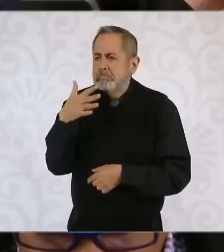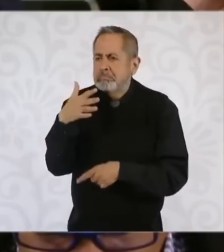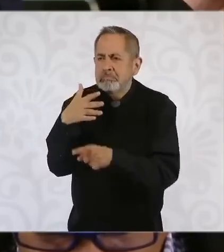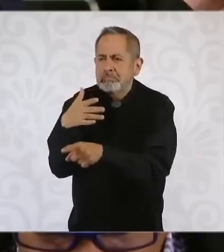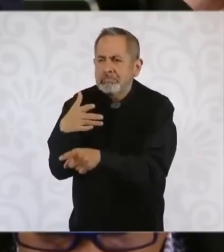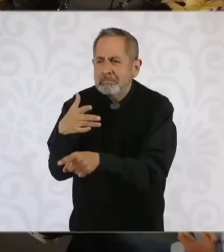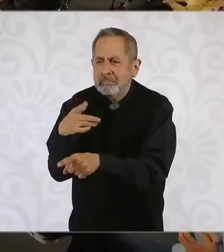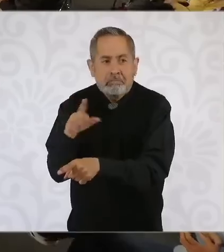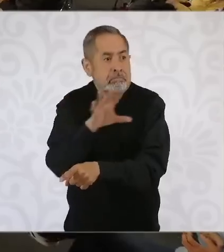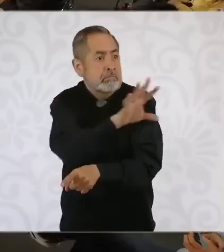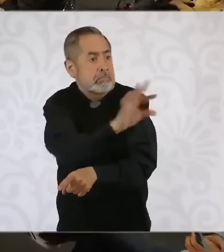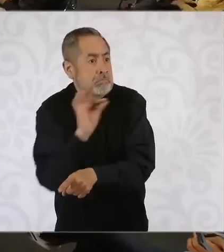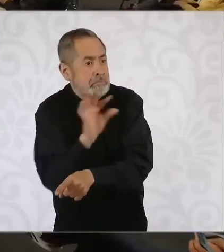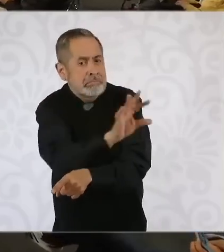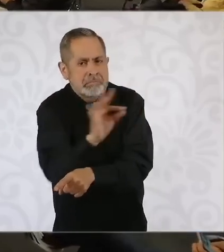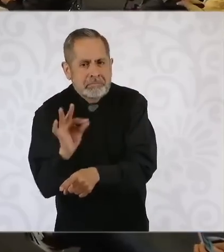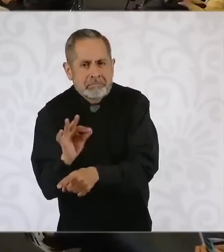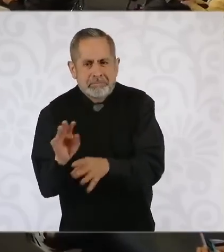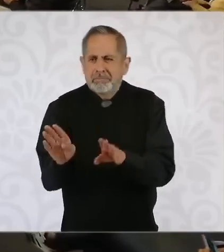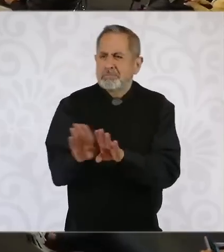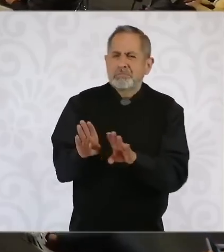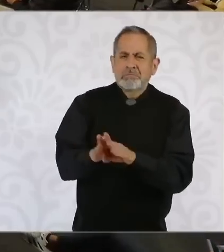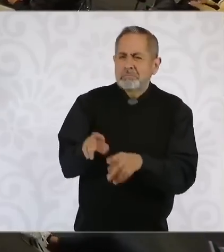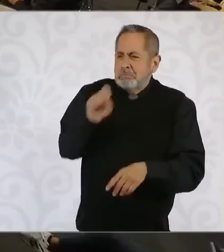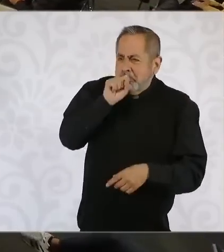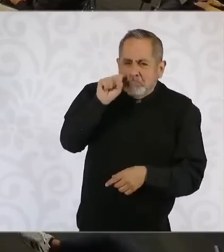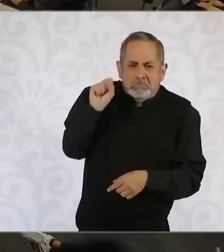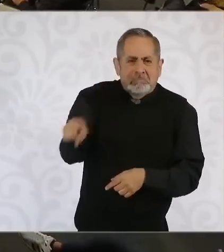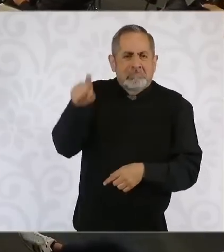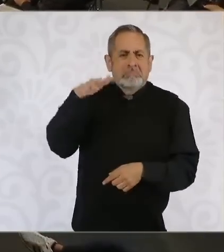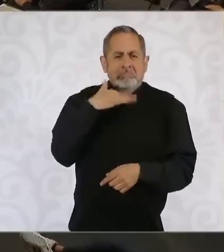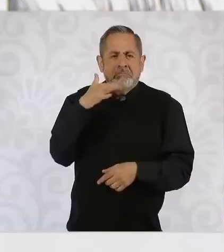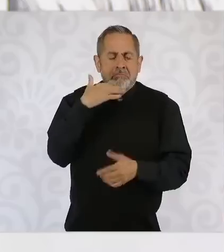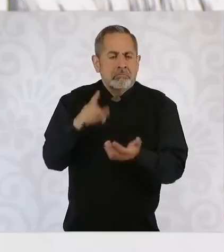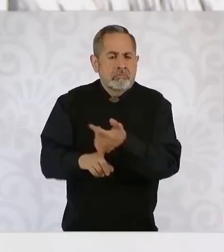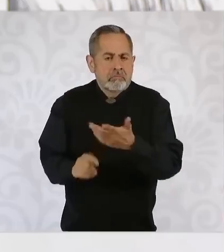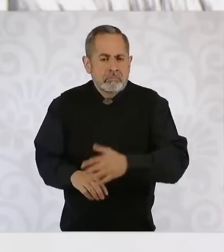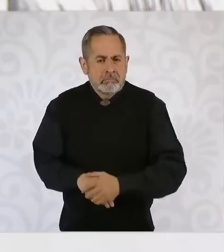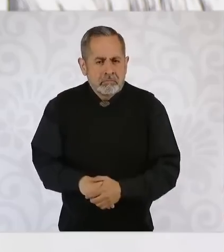Eh Pues a buenos candidatos para figurar en las boletas Pero por qué hay impunidad y corrupción